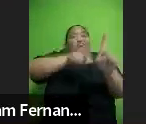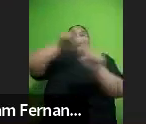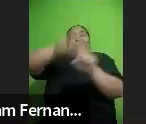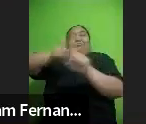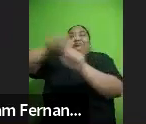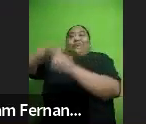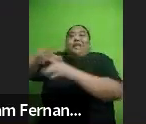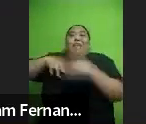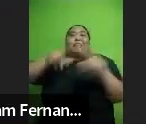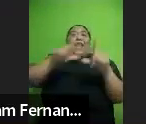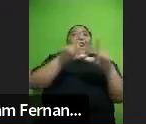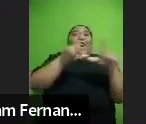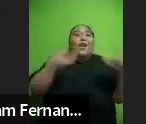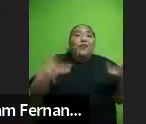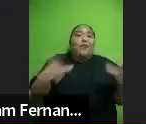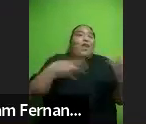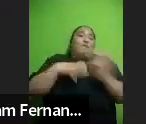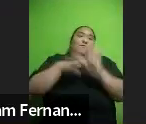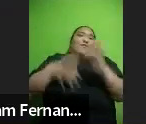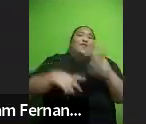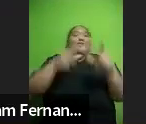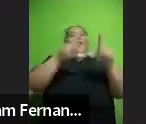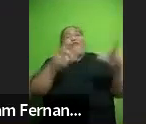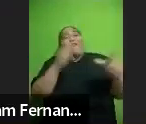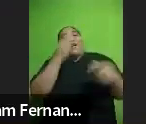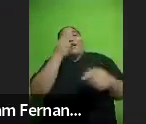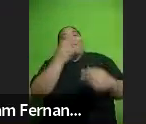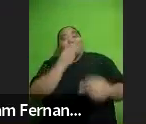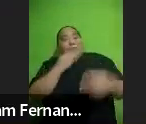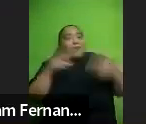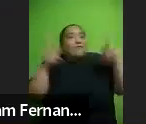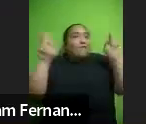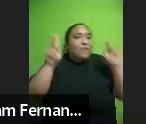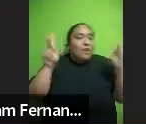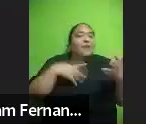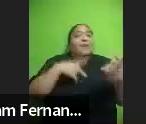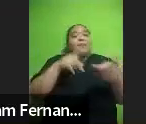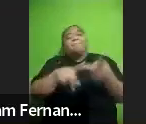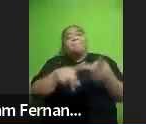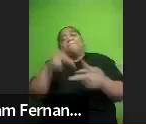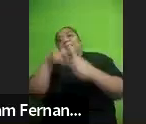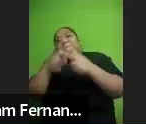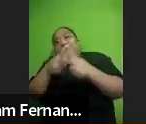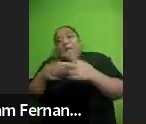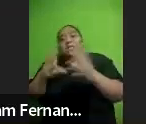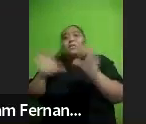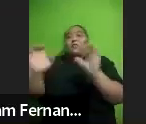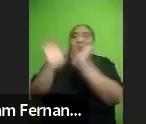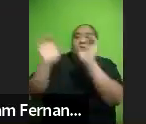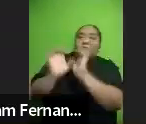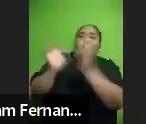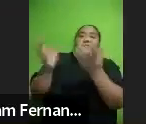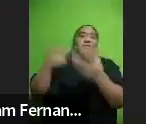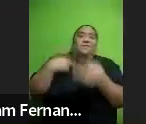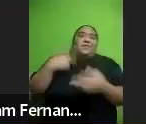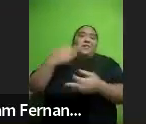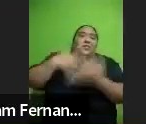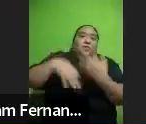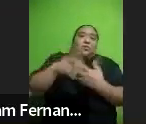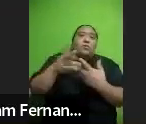L, todos los otros representantes os otras representaciones de lenguaje, y lenguaje, y lenguaje de las abejas el lenguaje guaje las abejas el lenguaje matemático el lenguaje